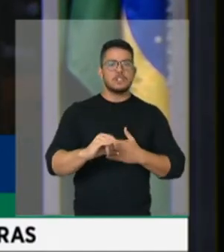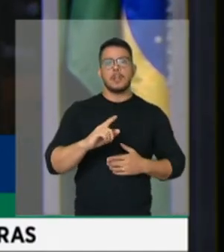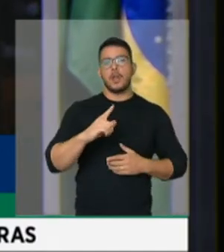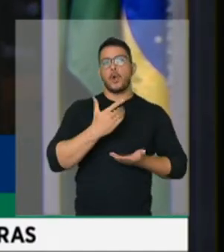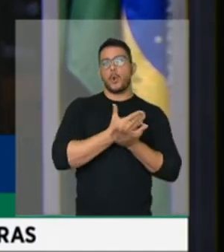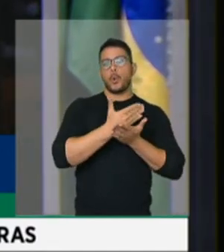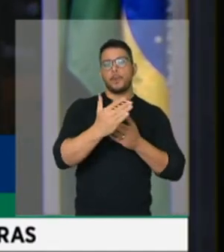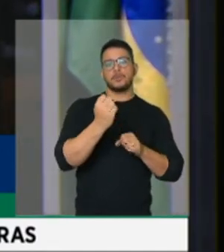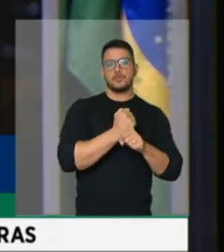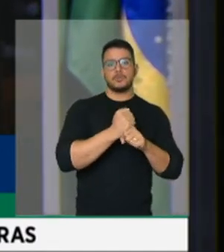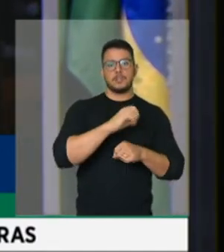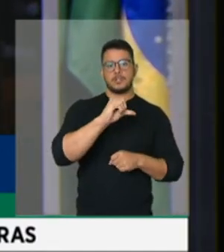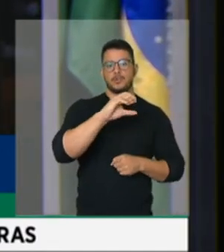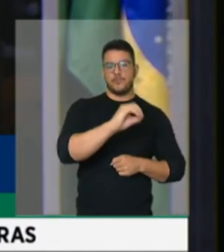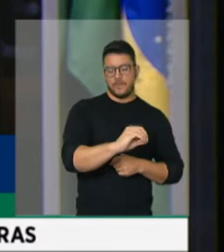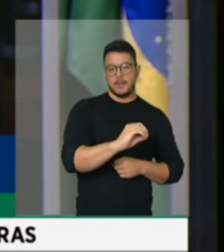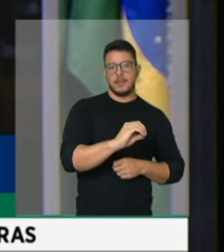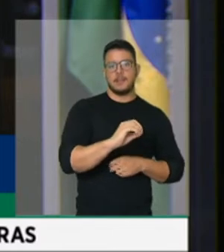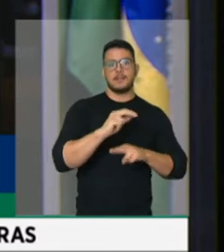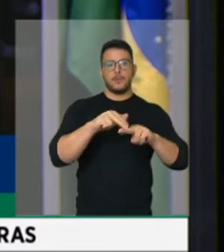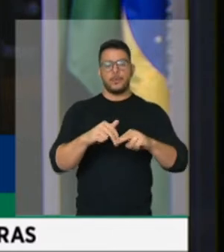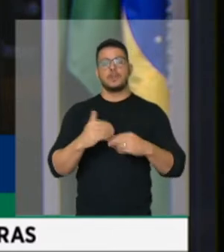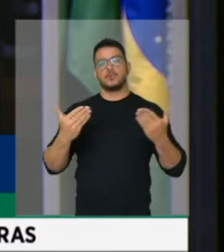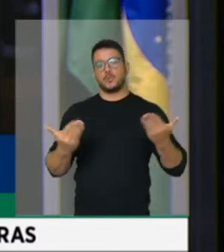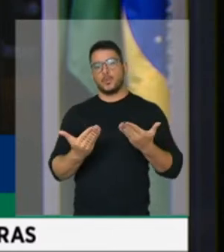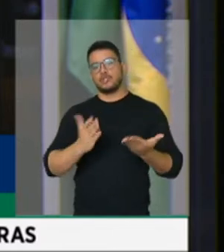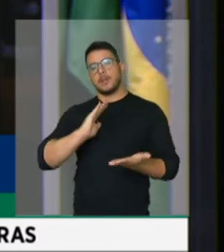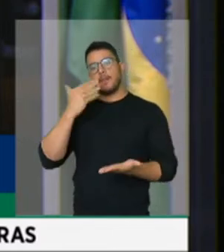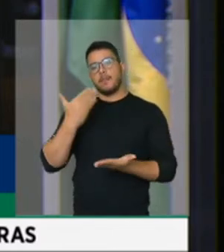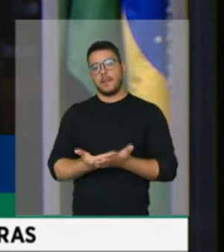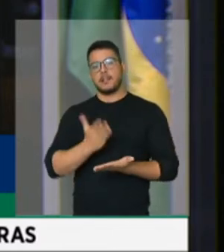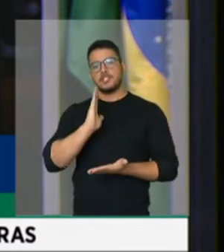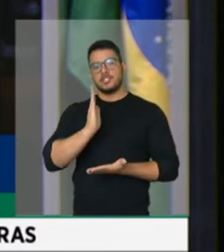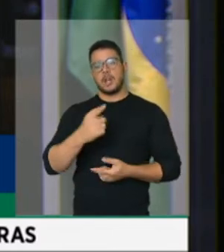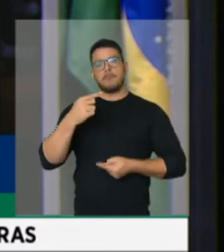DROERRD NO DECORRER DESSE DOCUMENTO O PROCESSO DE DESESTATIZAÇÃO DA ELETROBRAS